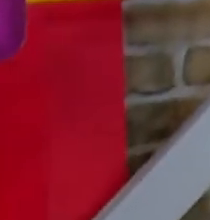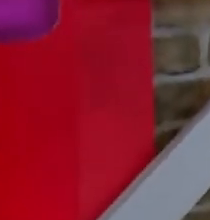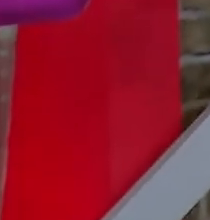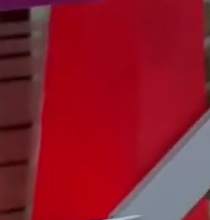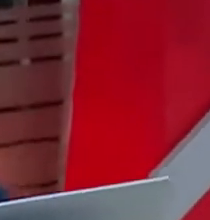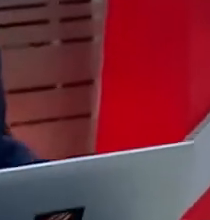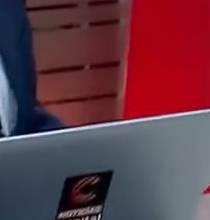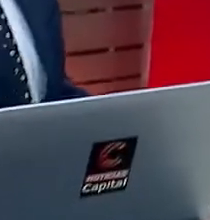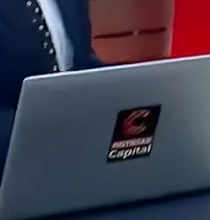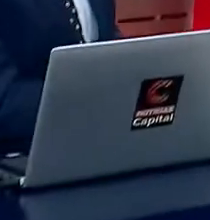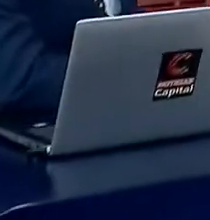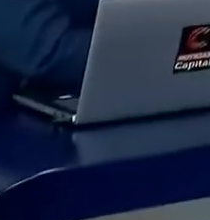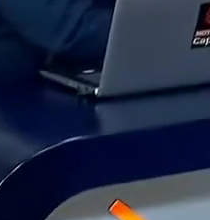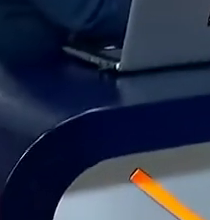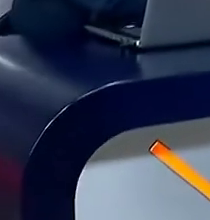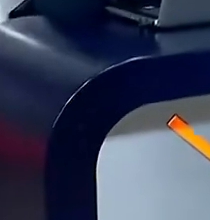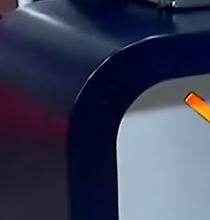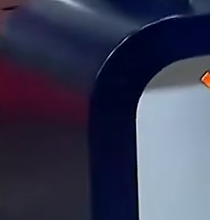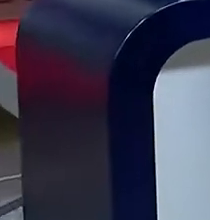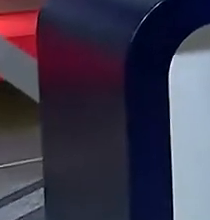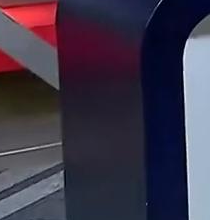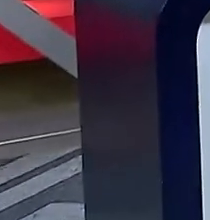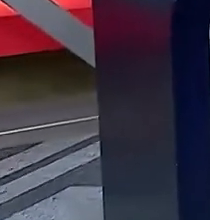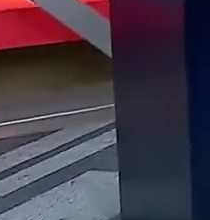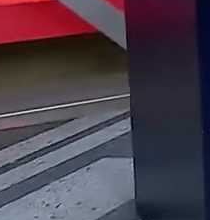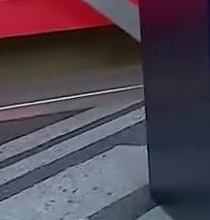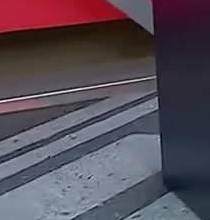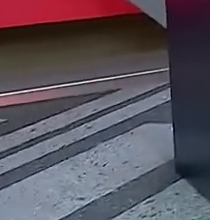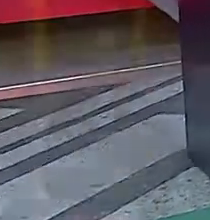VIALES, ESTA ES TODA LA INFORMACIóN DESDE FONTIBóN,